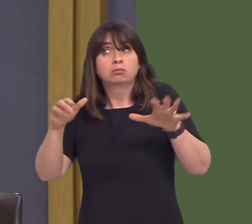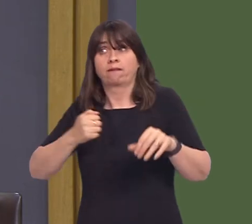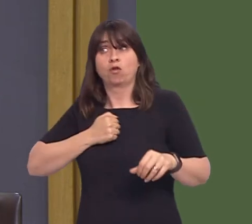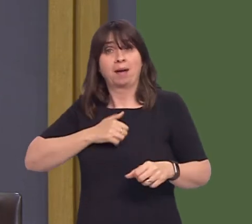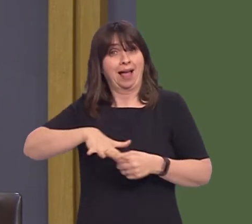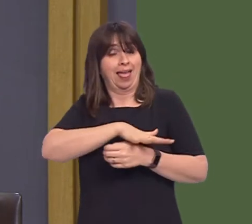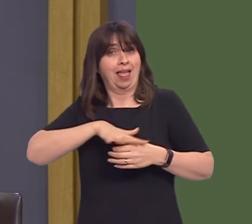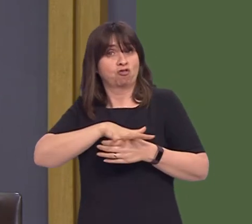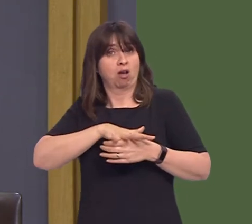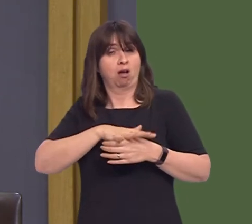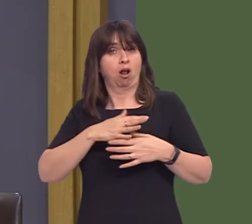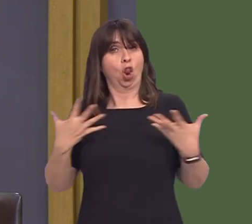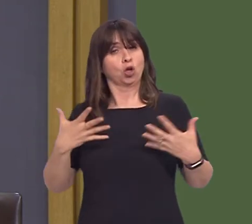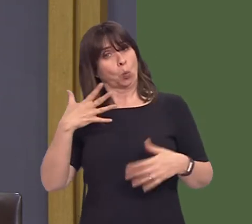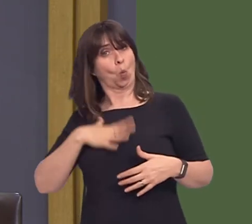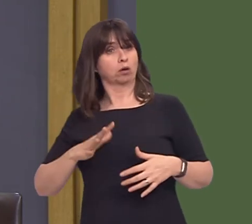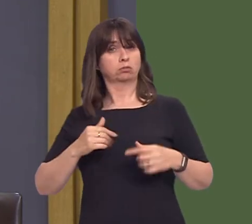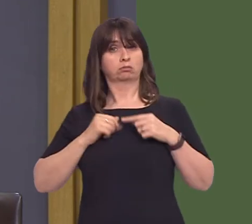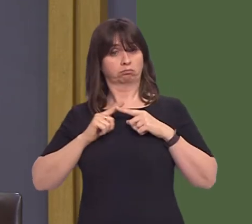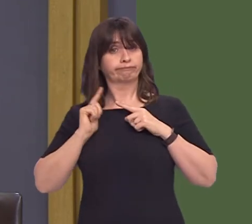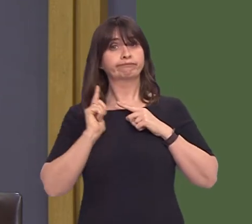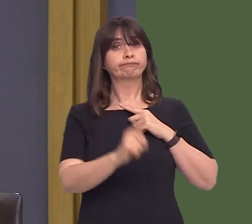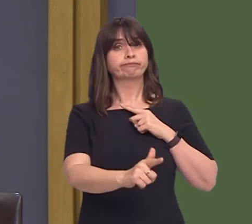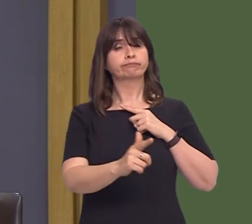fy etholaeth i a fyddai'n dymuno teithio ar fws cyfforddus i'r brifddinas ac i rannau